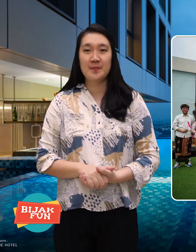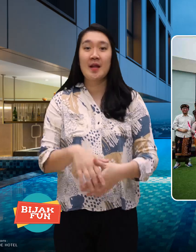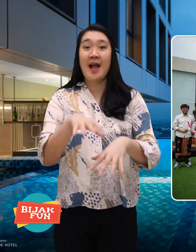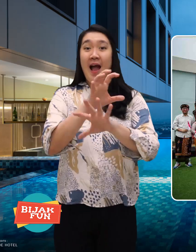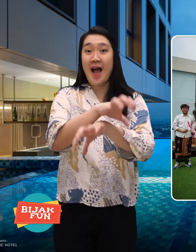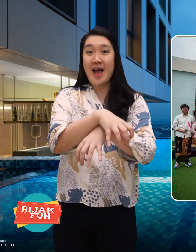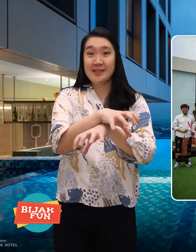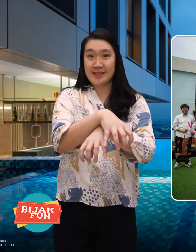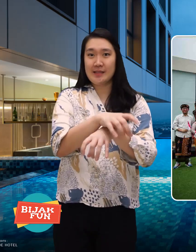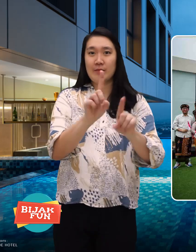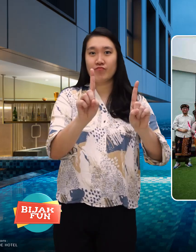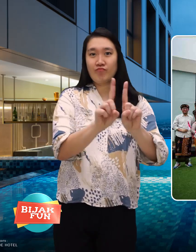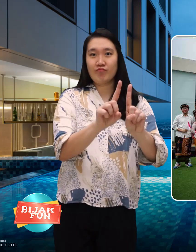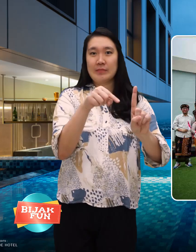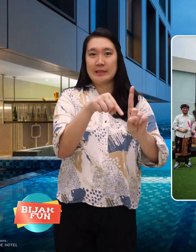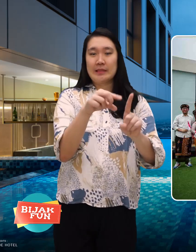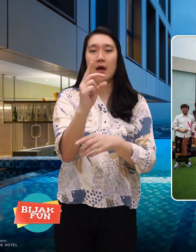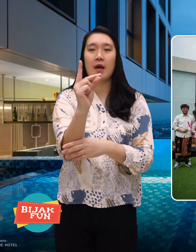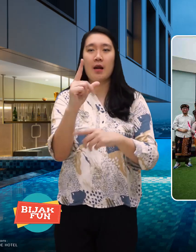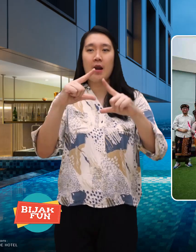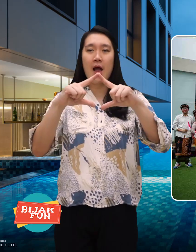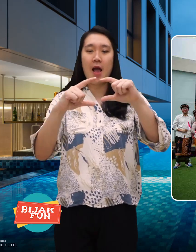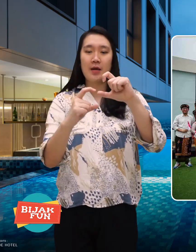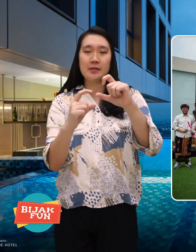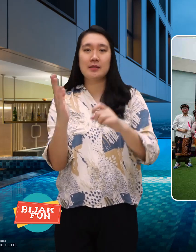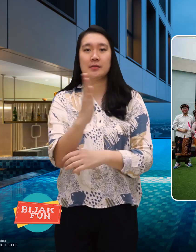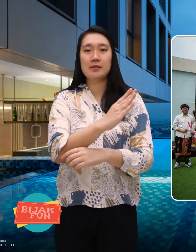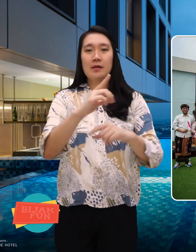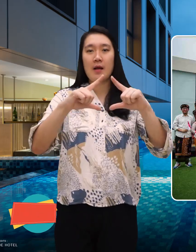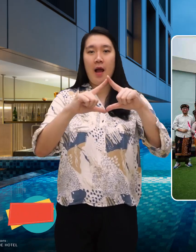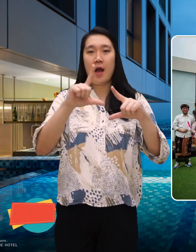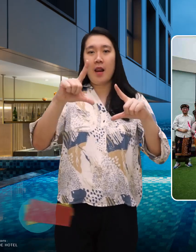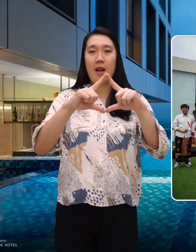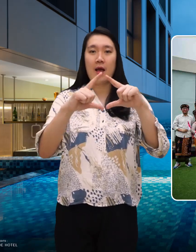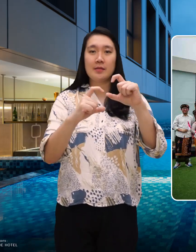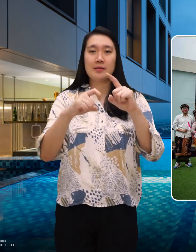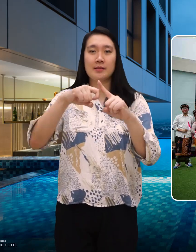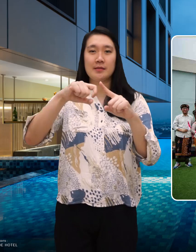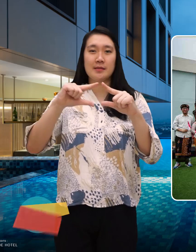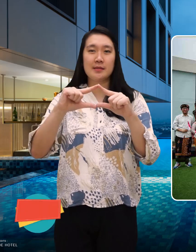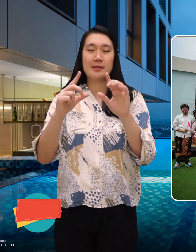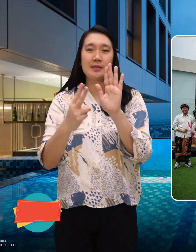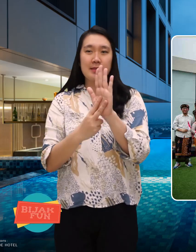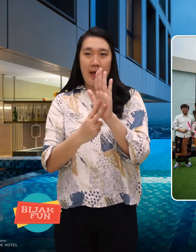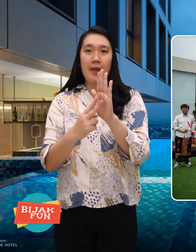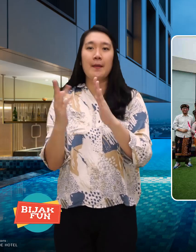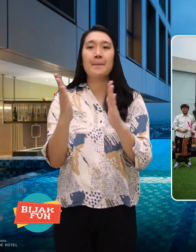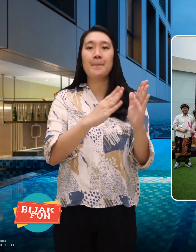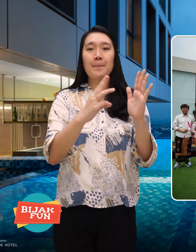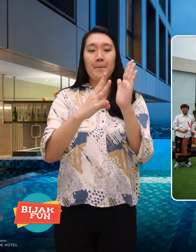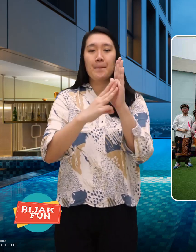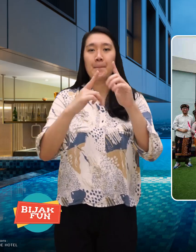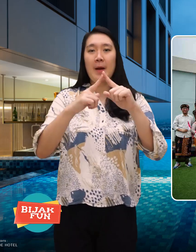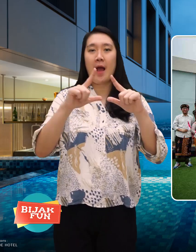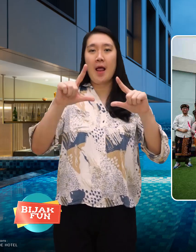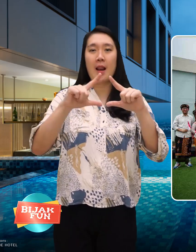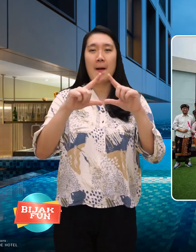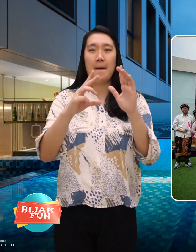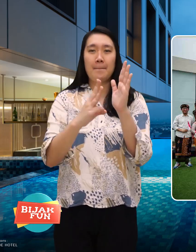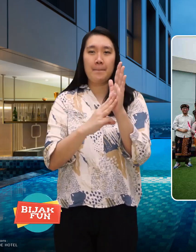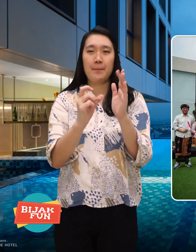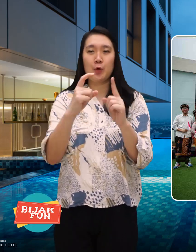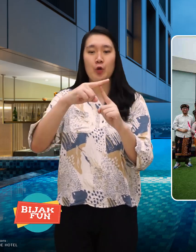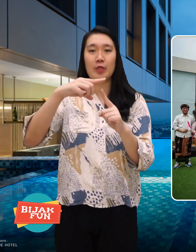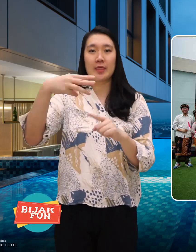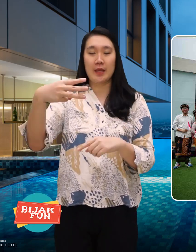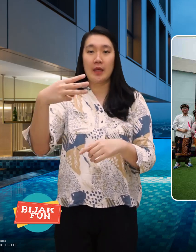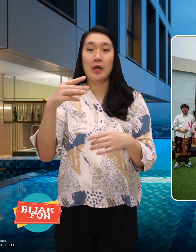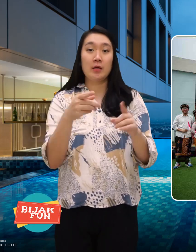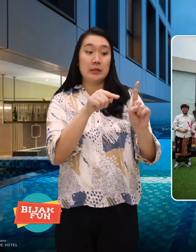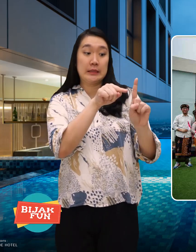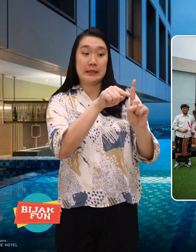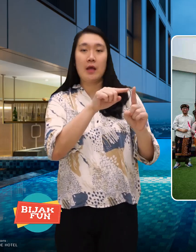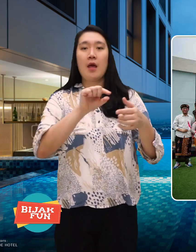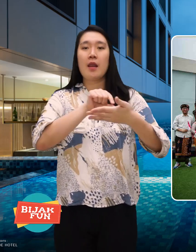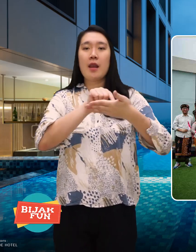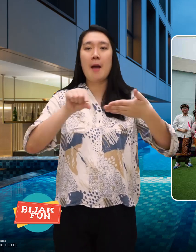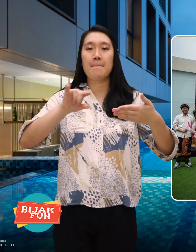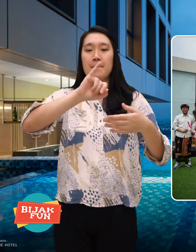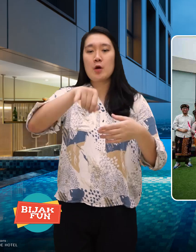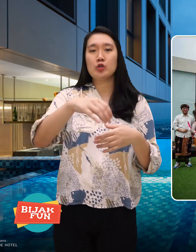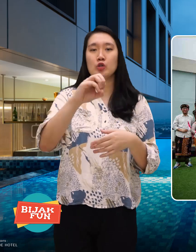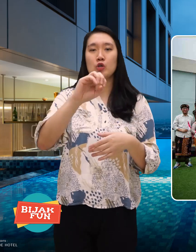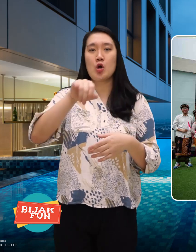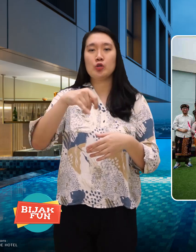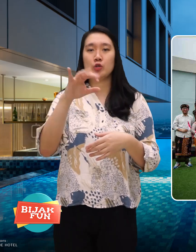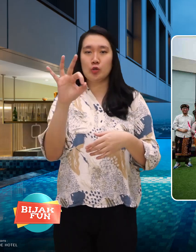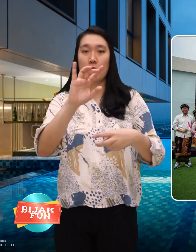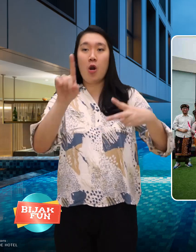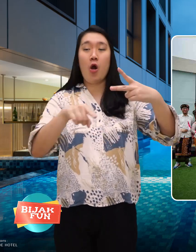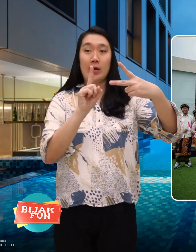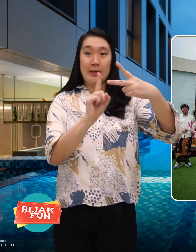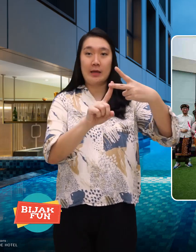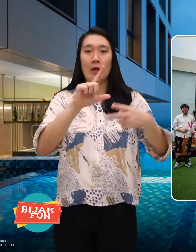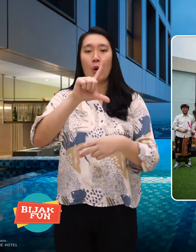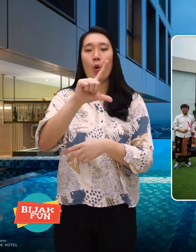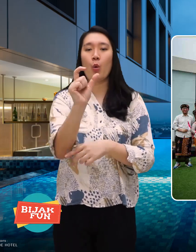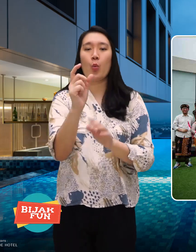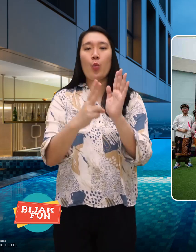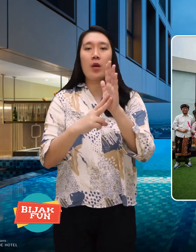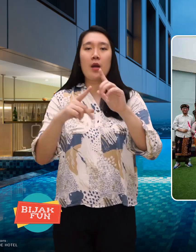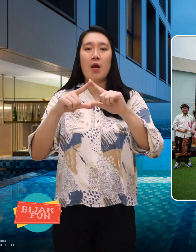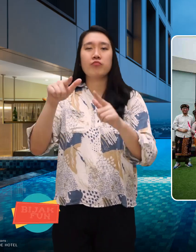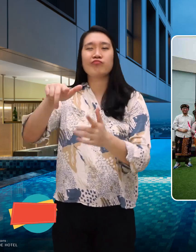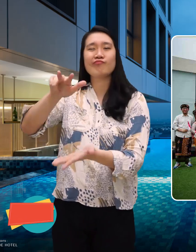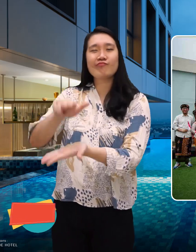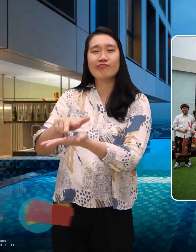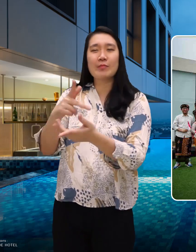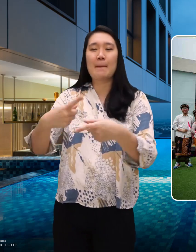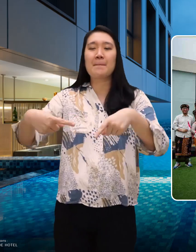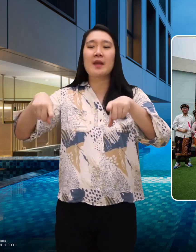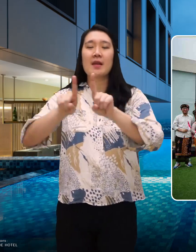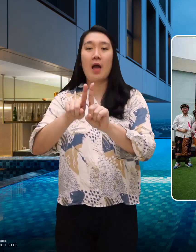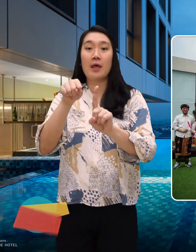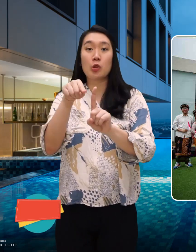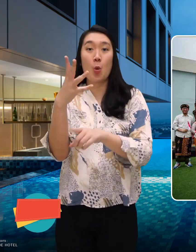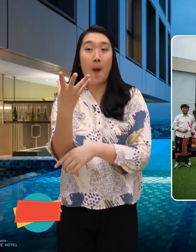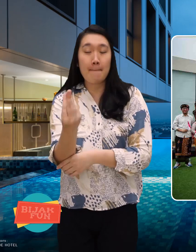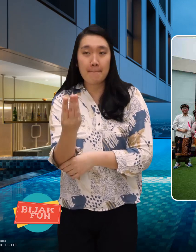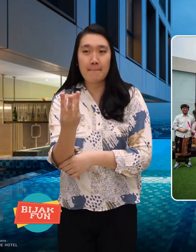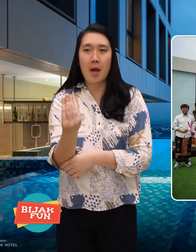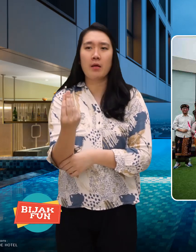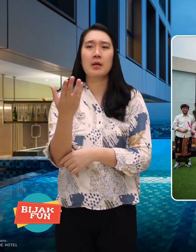Sepasang anjing ras Alaskan Malamute bernama Jojo dan Luna resmi menikah, itu kapan?